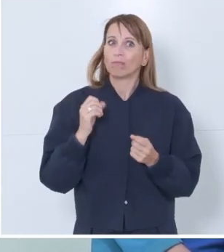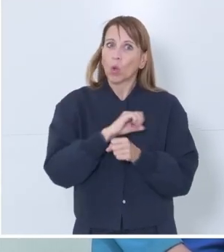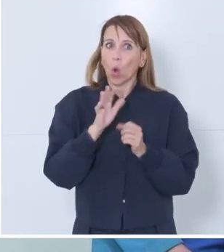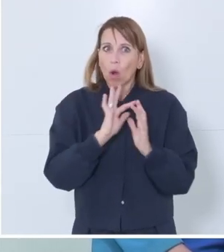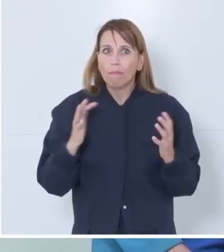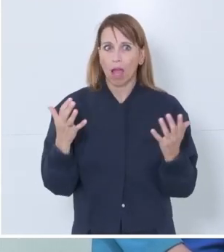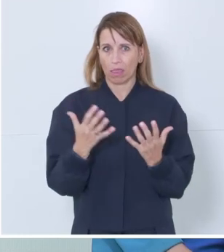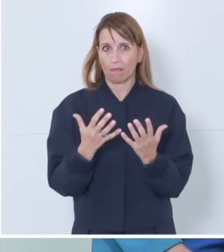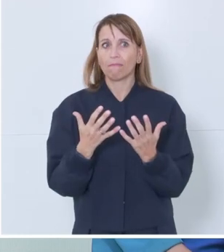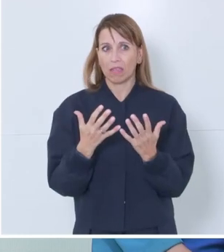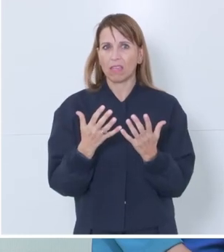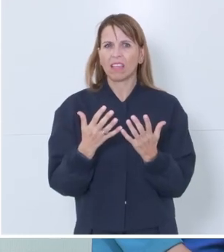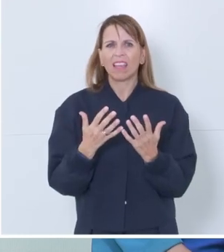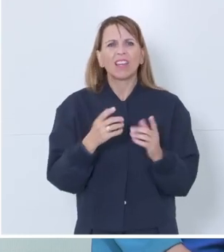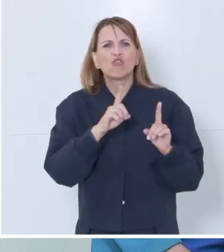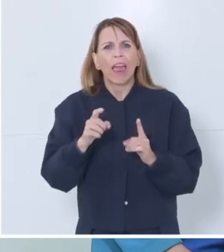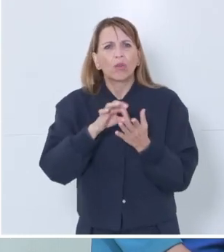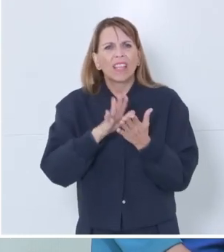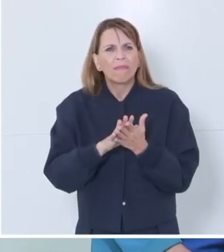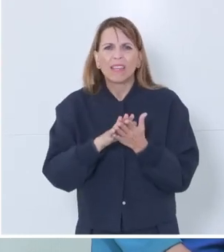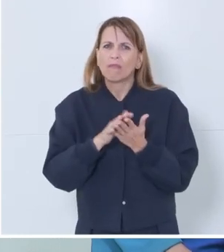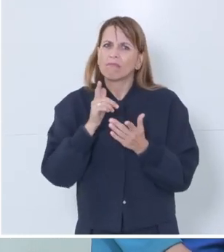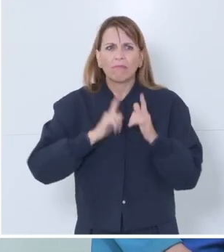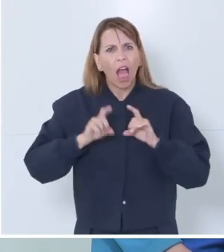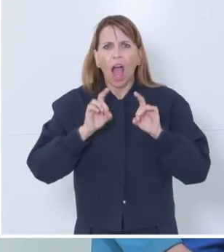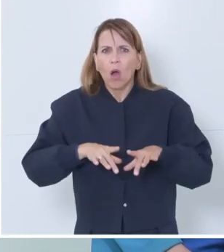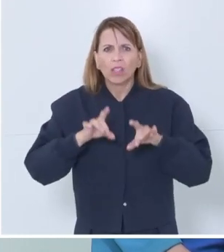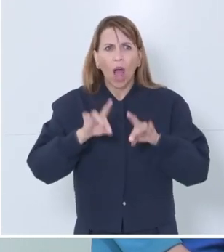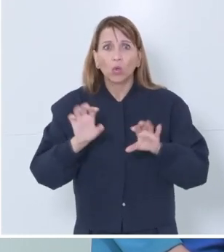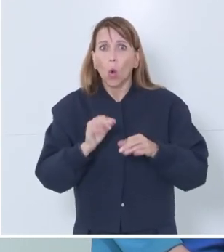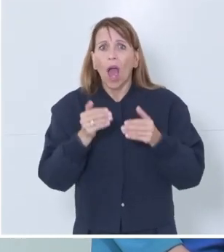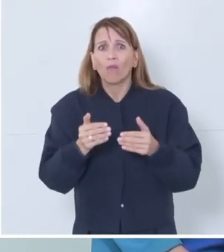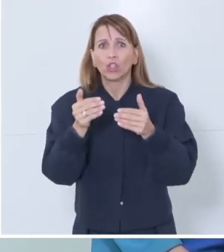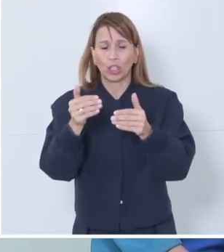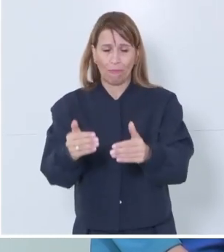einige Stellungstermine ausfallen haben lassen beziehungsweise aufgeschoben haben, die sind